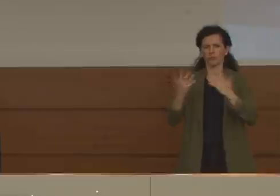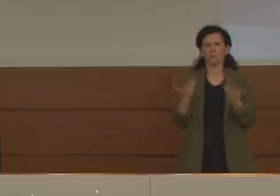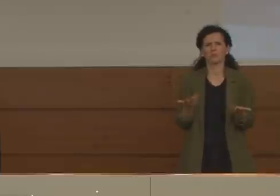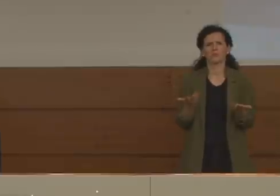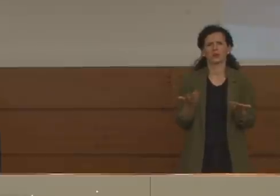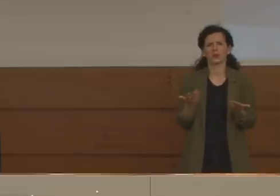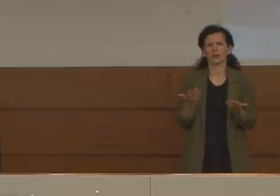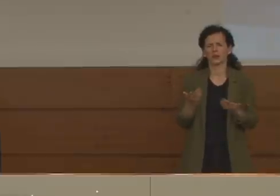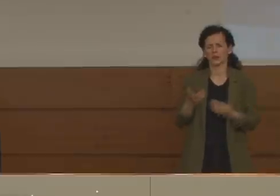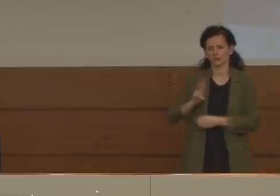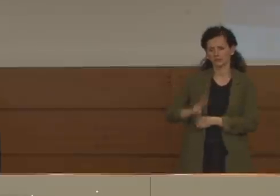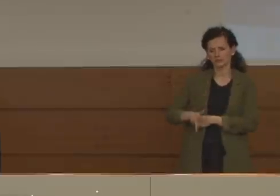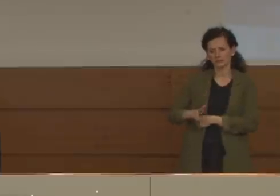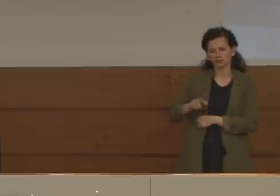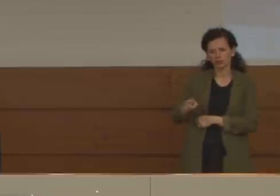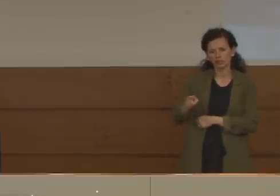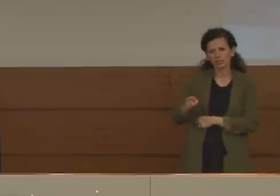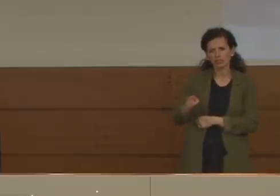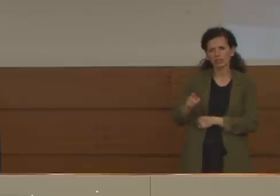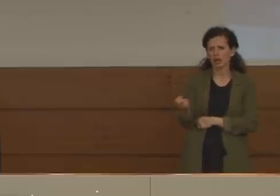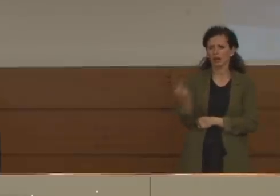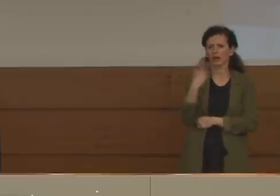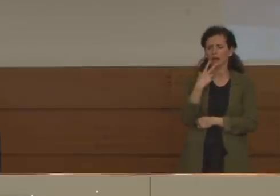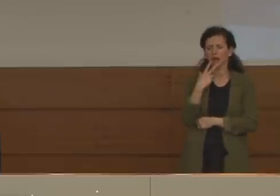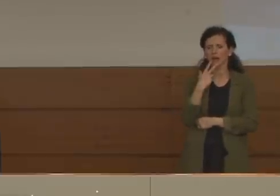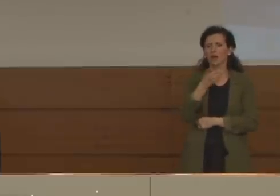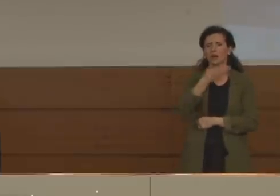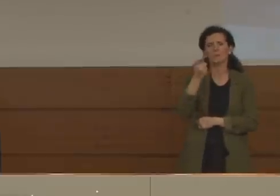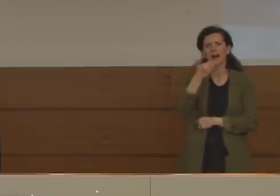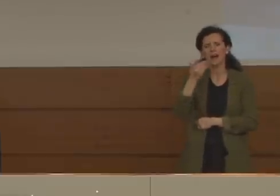mancanza di reagenti per fare dei tamponi. Non so se voi potete confermare